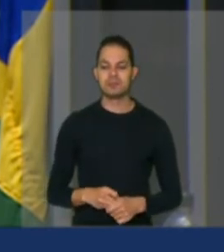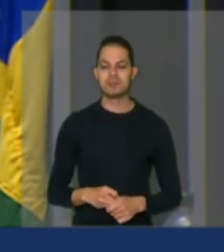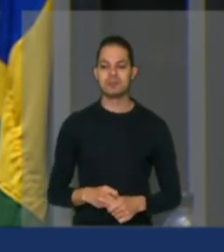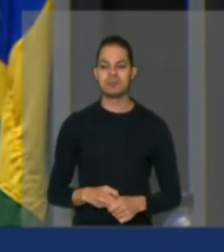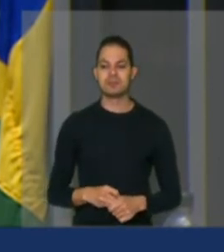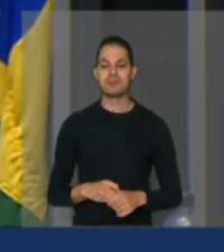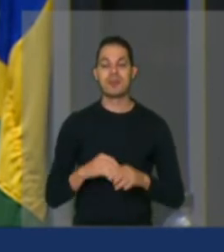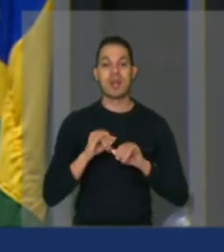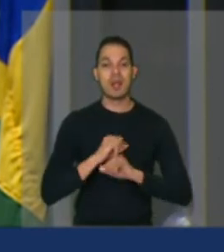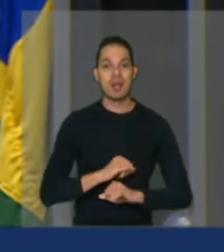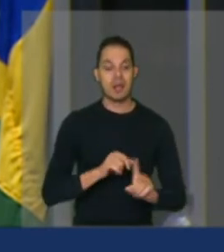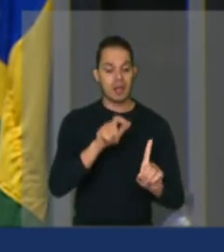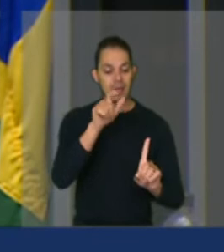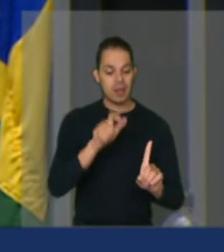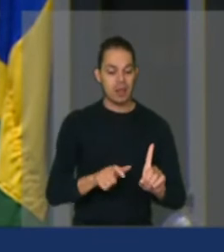LEGADO DO BRUNO COVAS, É SUA HISTÓRIA, É SUA MEMÓRIA,